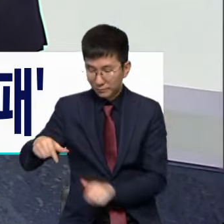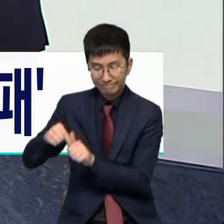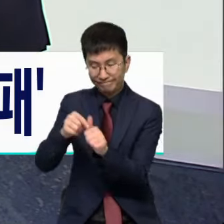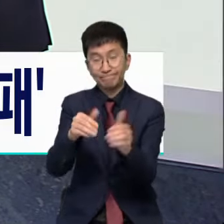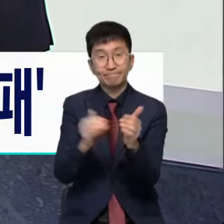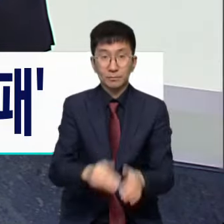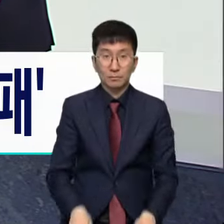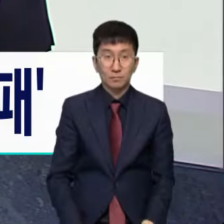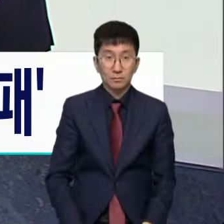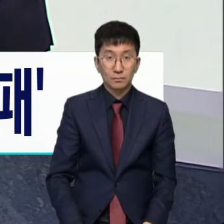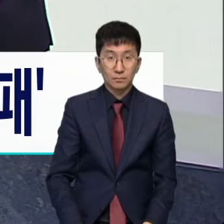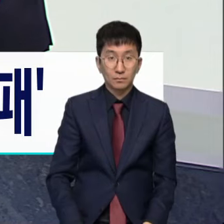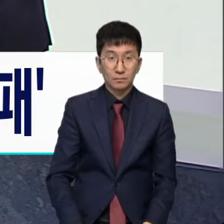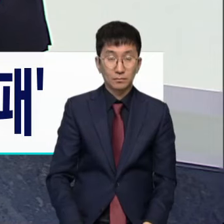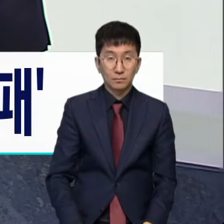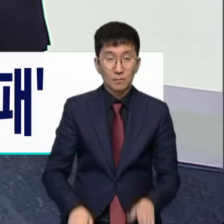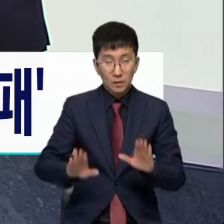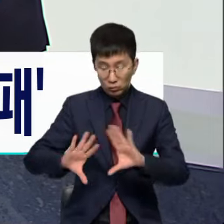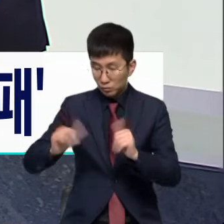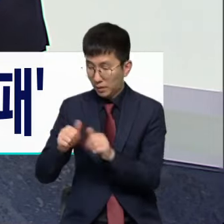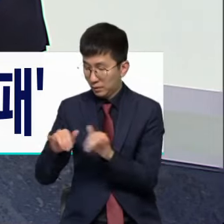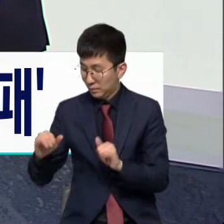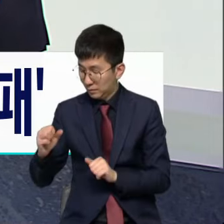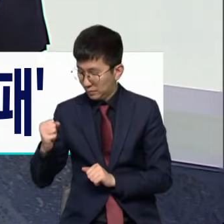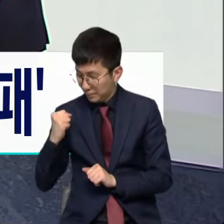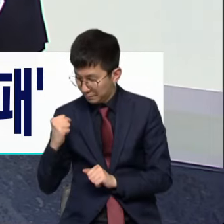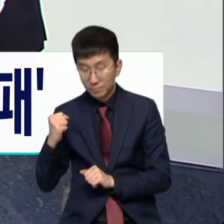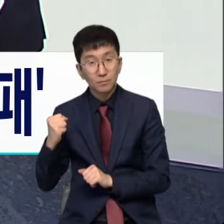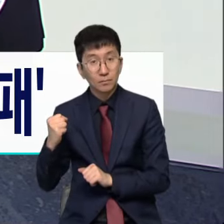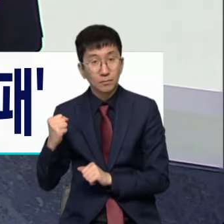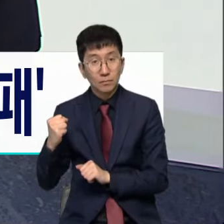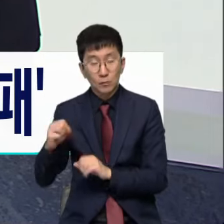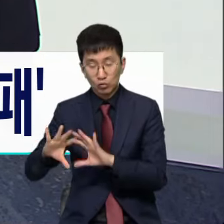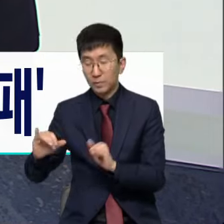여당의 현역 중진들이 대부분 공천장을 받으면서 신인과 청년은 상대적으로